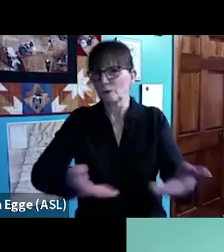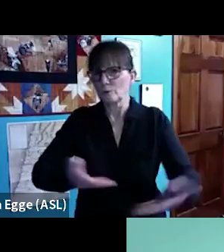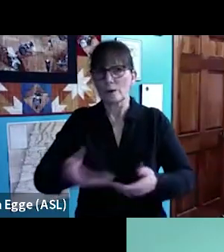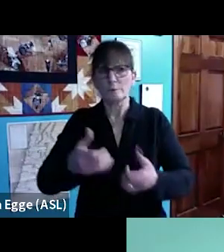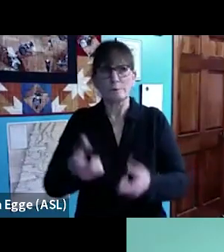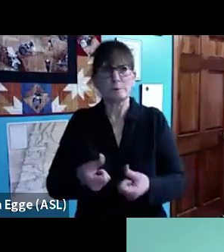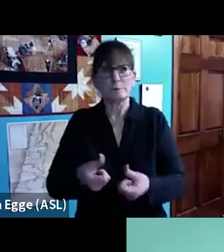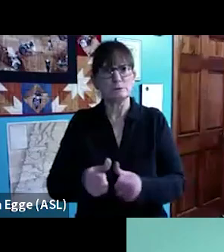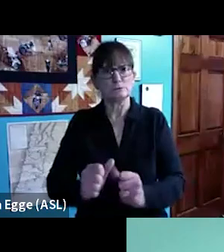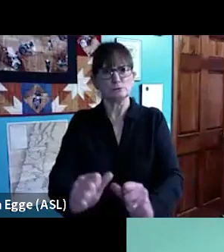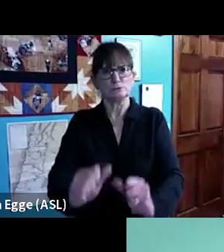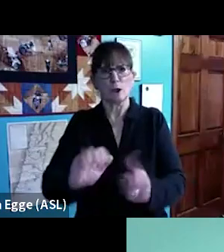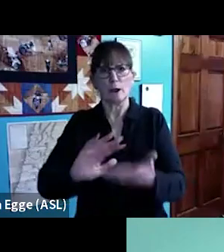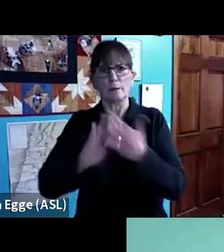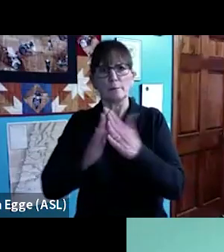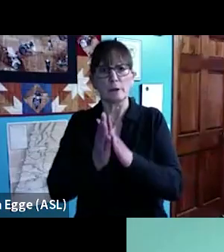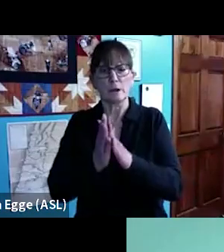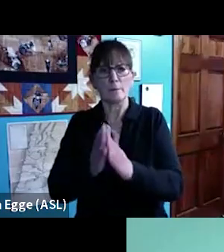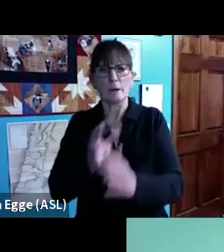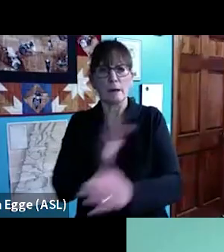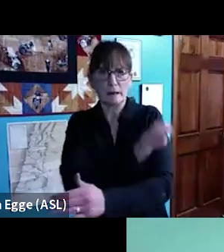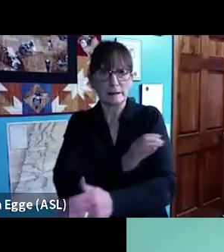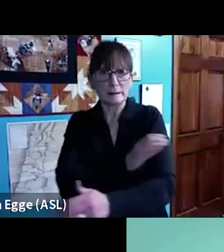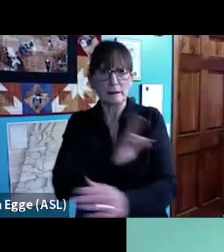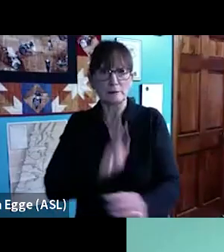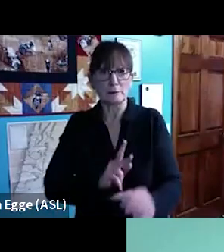para ser procesado y enviado a DDS.